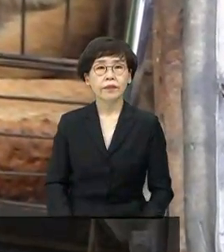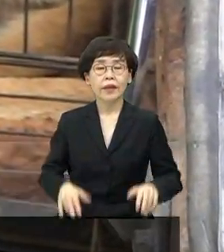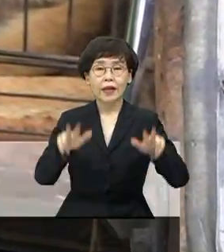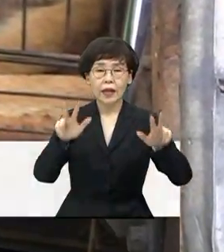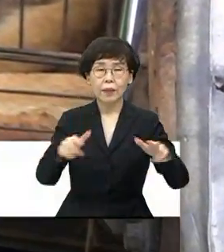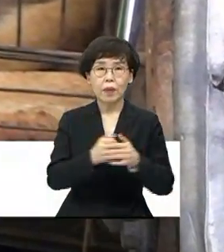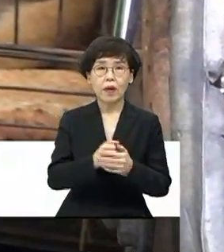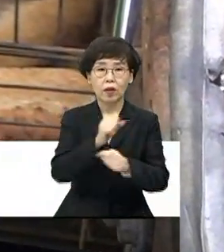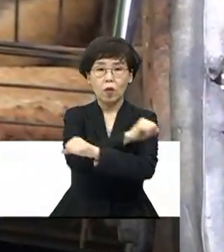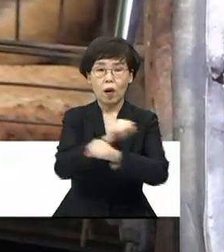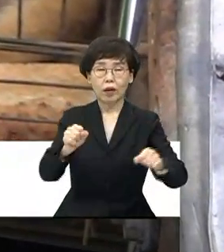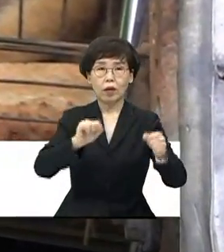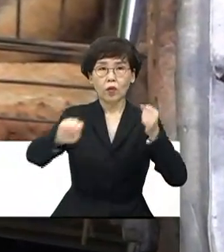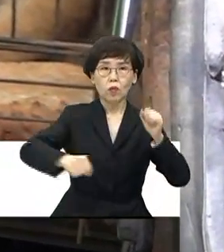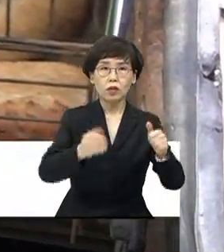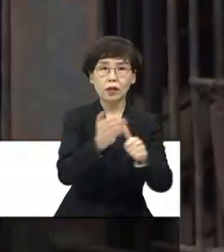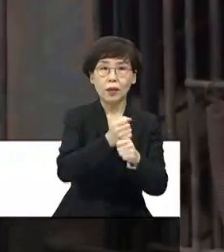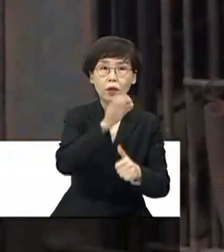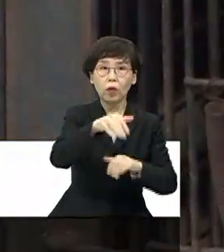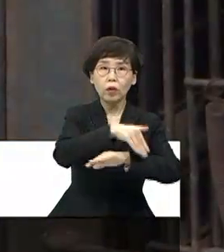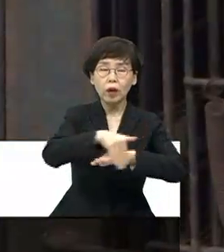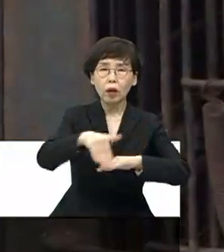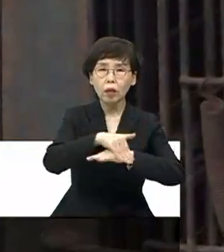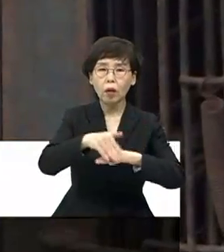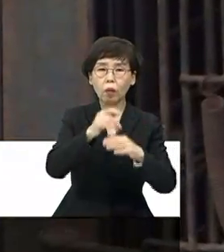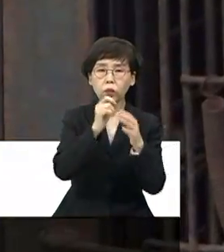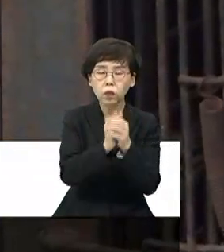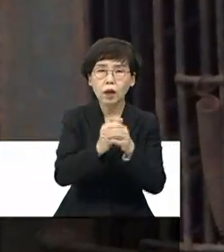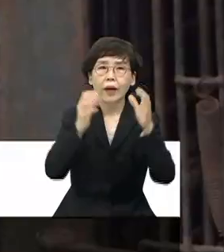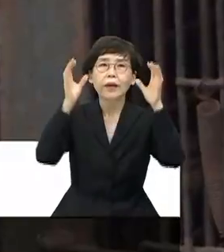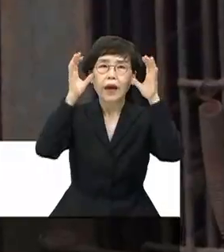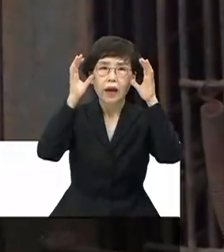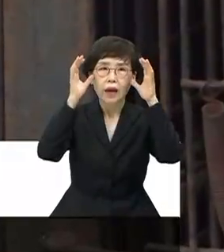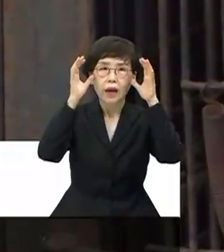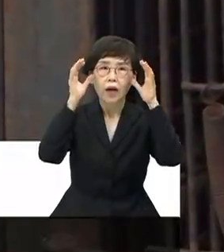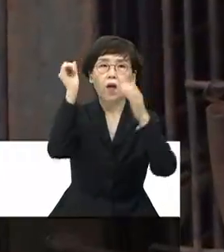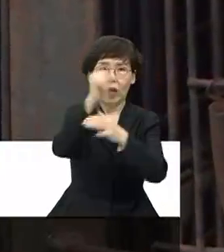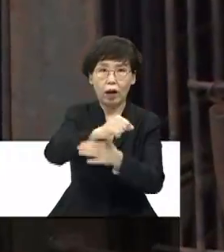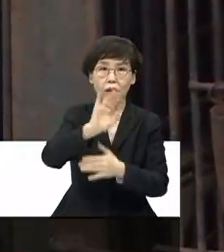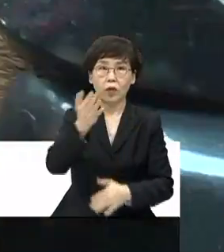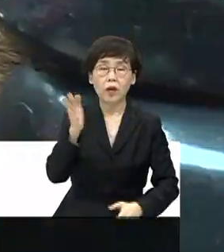이례적으로 사냥개 사용이 허가됐는데